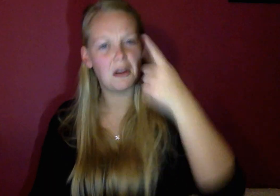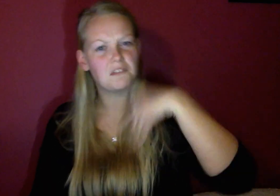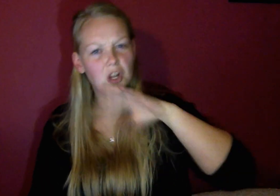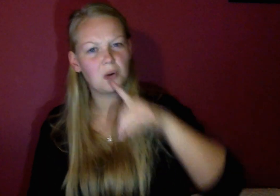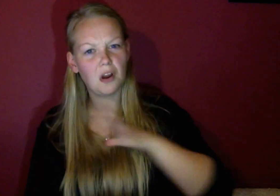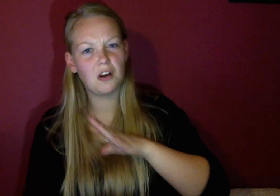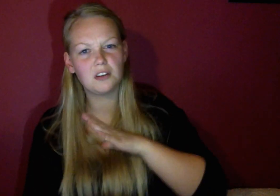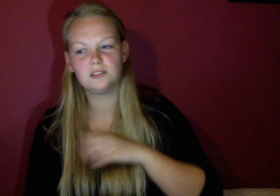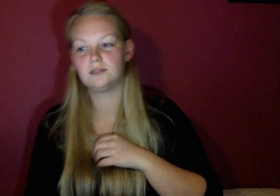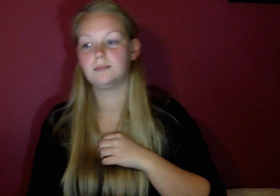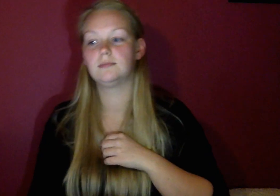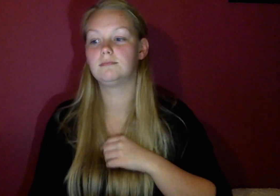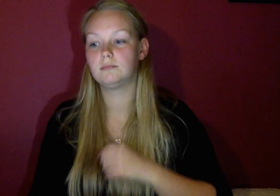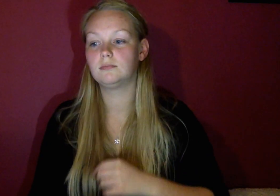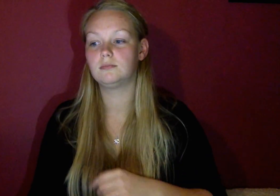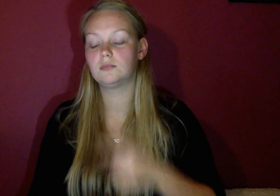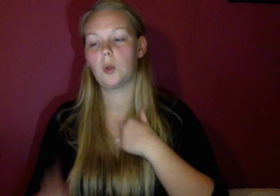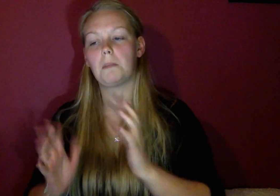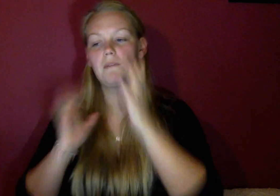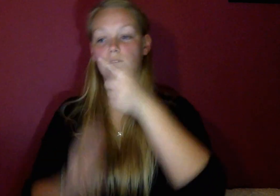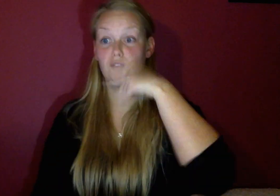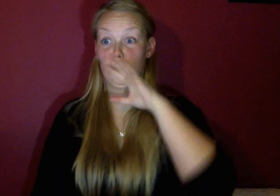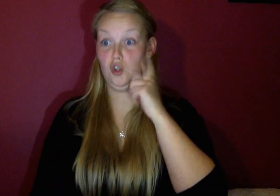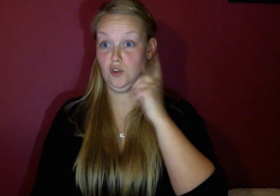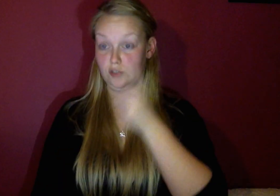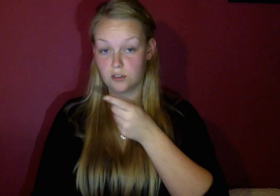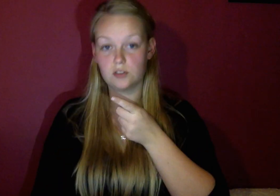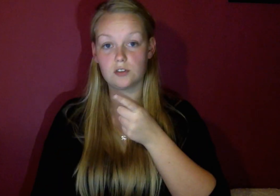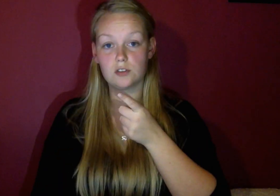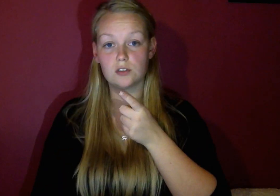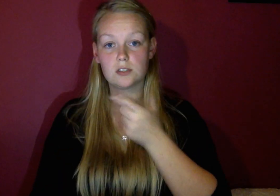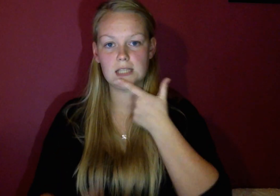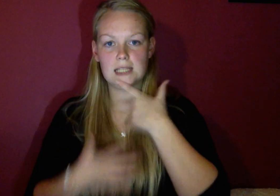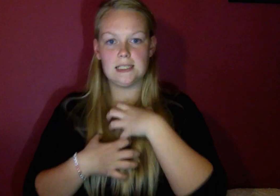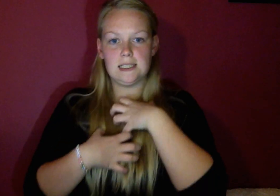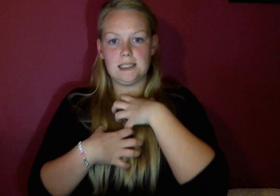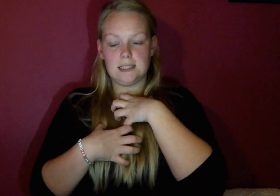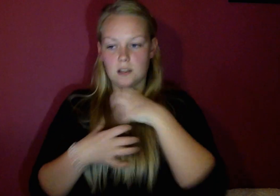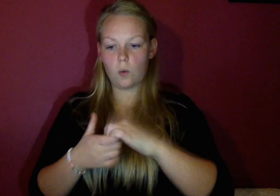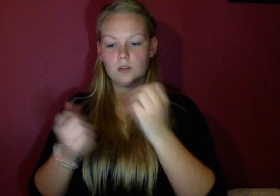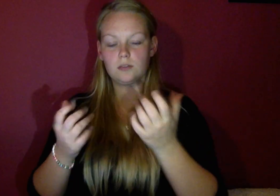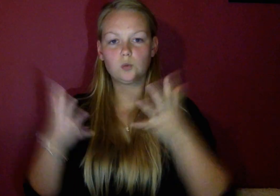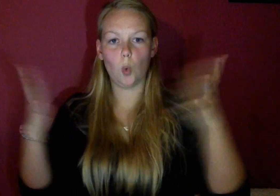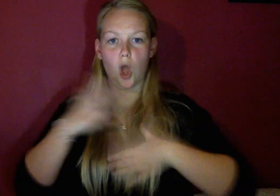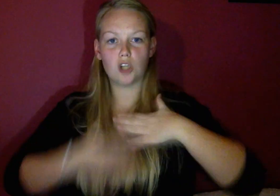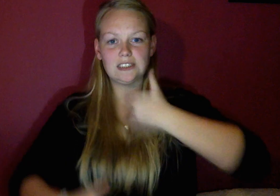Audionomen: "Bra föräldrar du har! Jag upplever att hörande föräldrar är rädda och har stor önskan